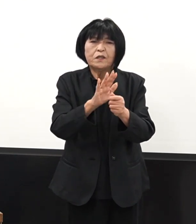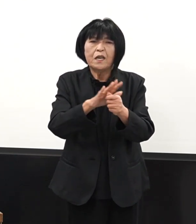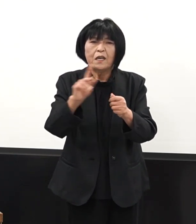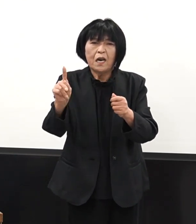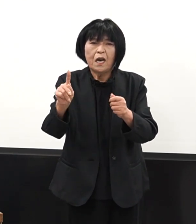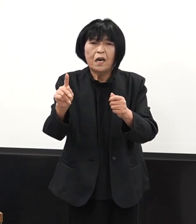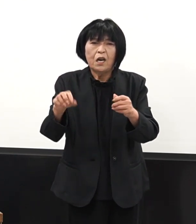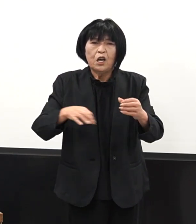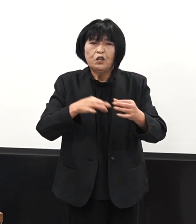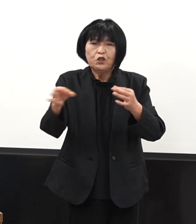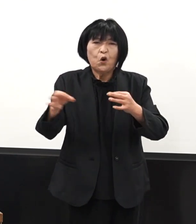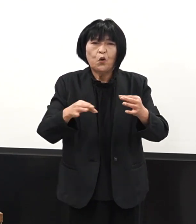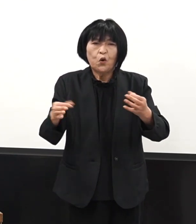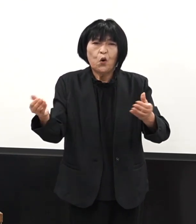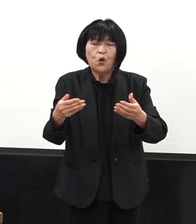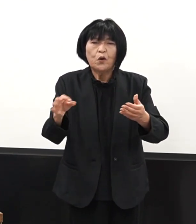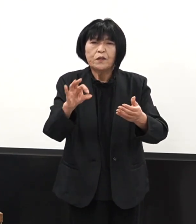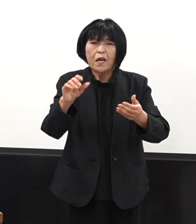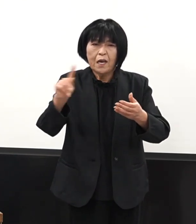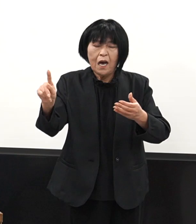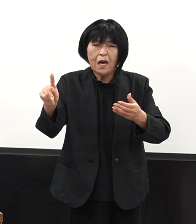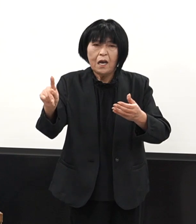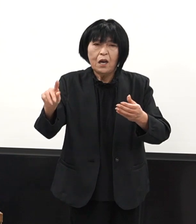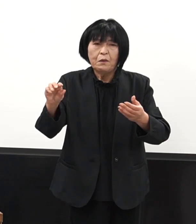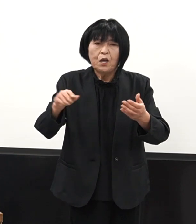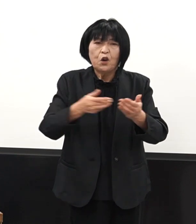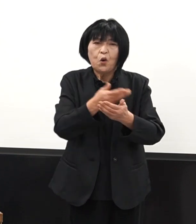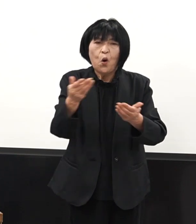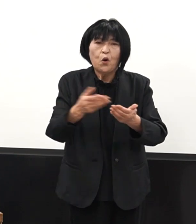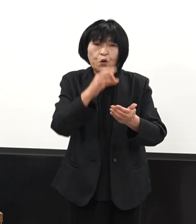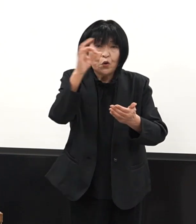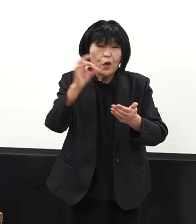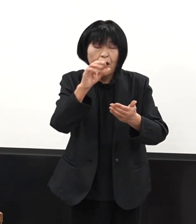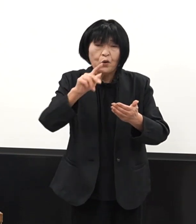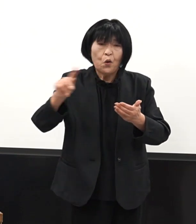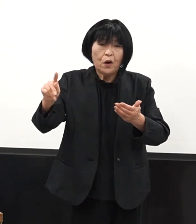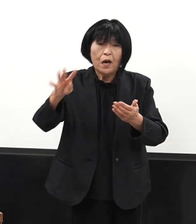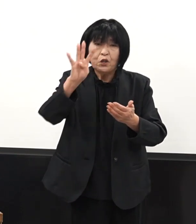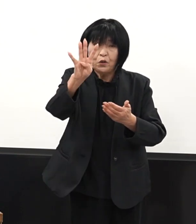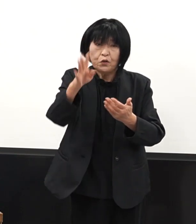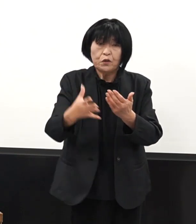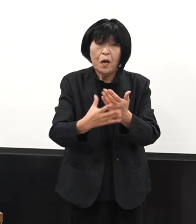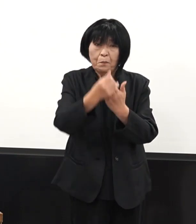商業労政課及び交流観光課の4課が、